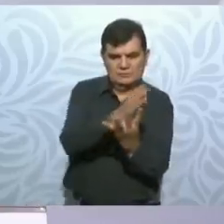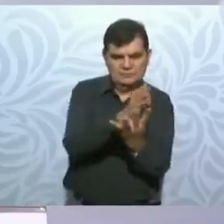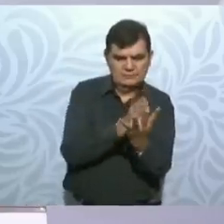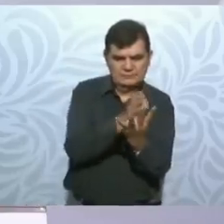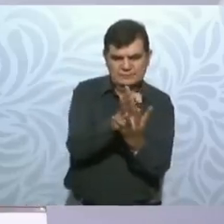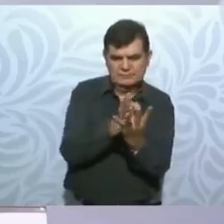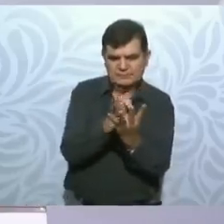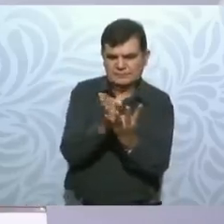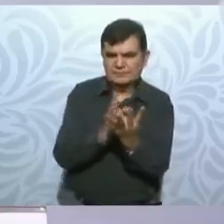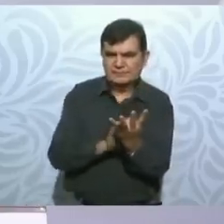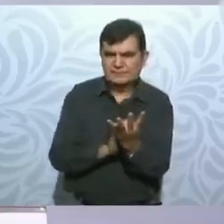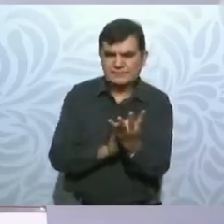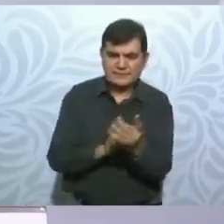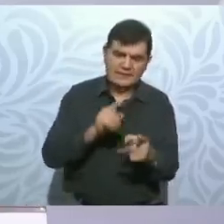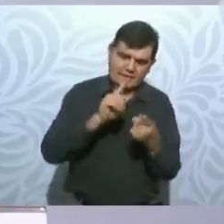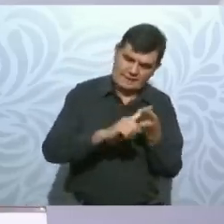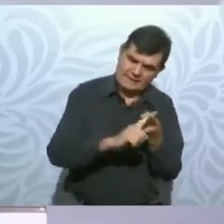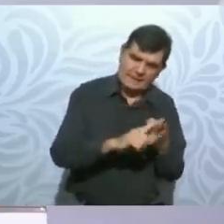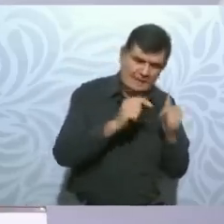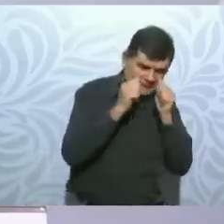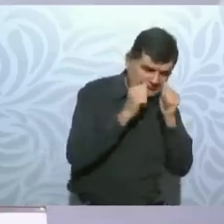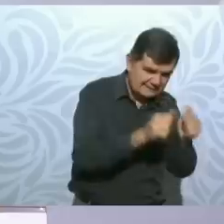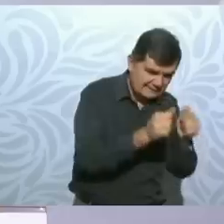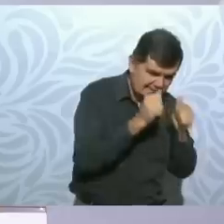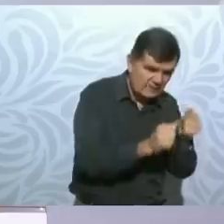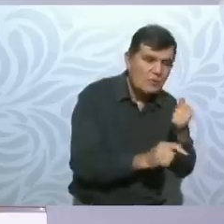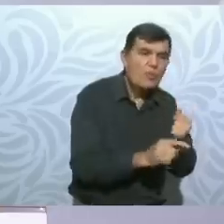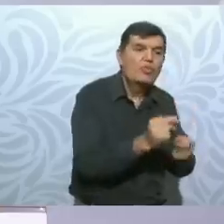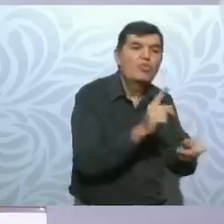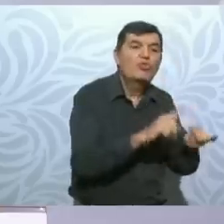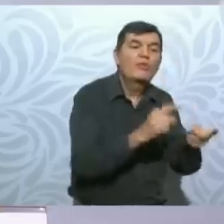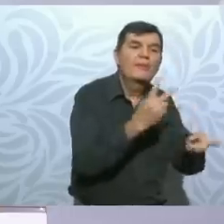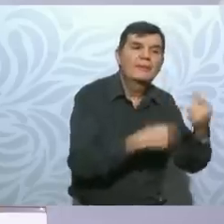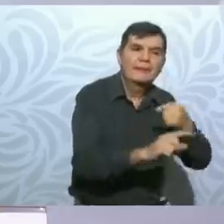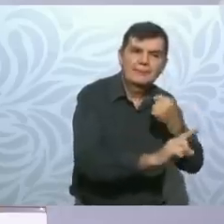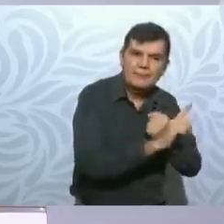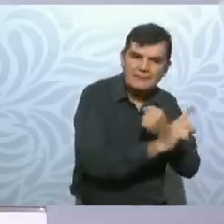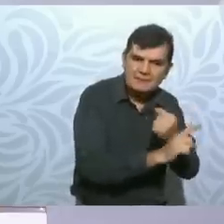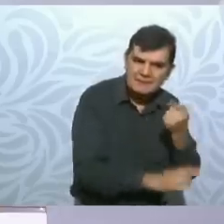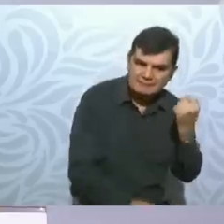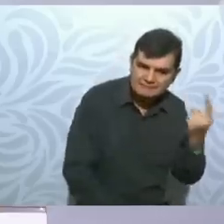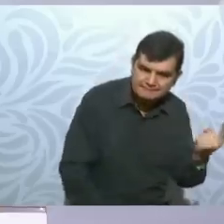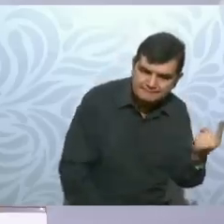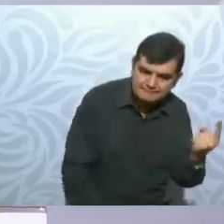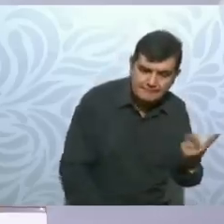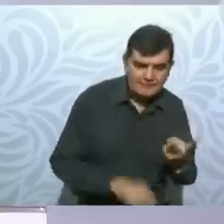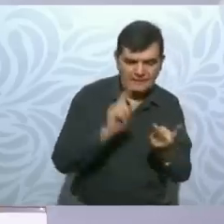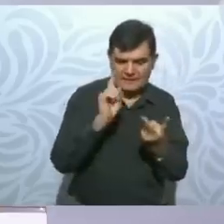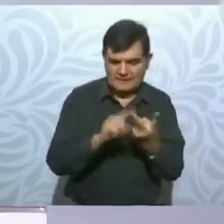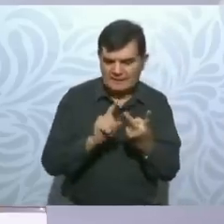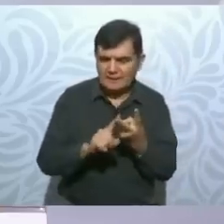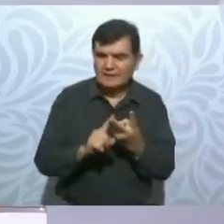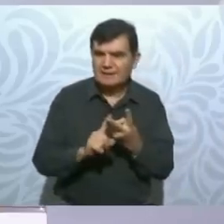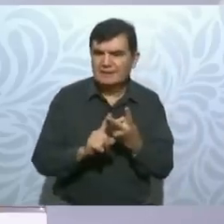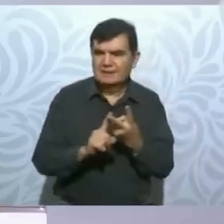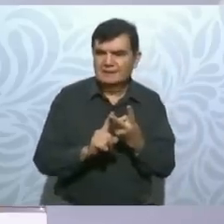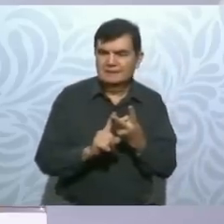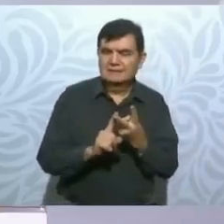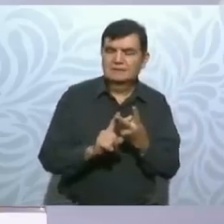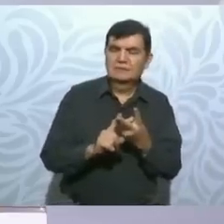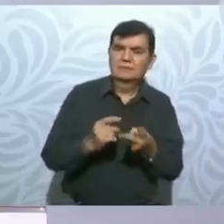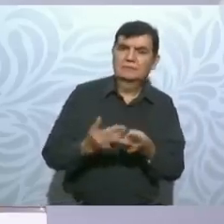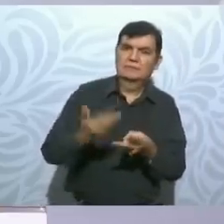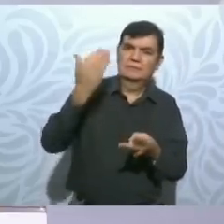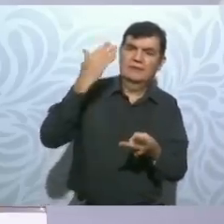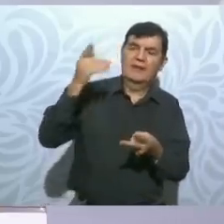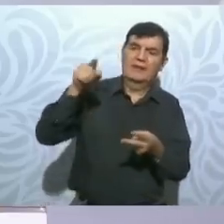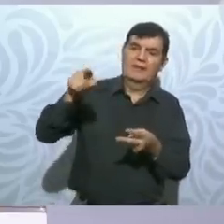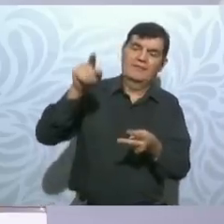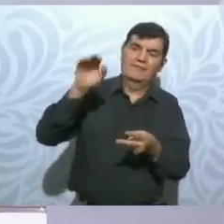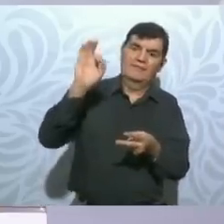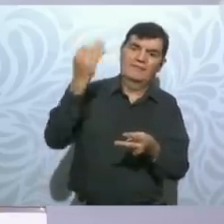primera que es justamente atención a las causas la segunda que desde la federación tiene que ver